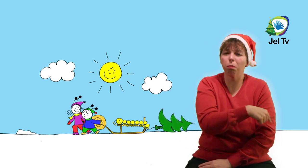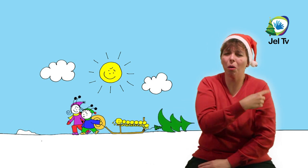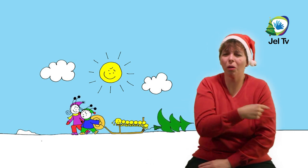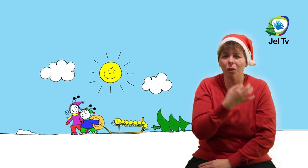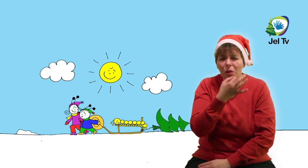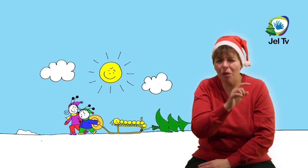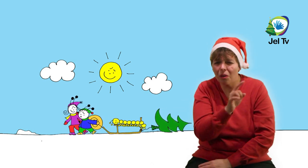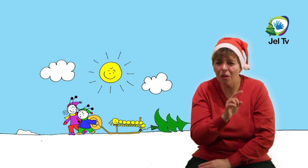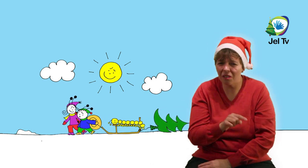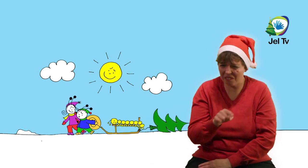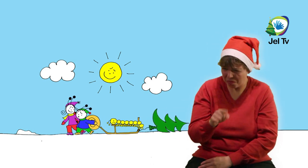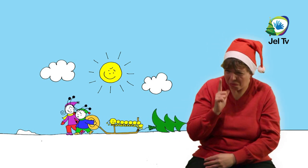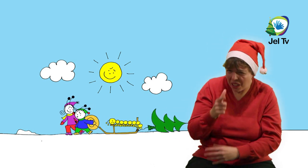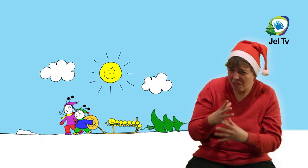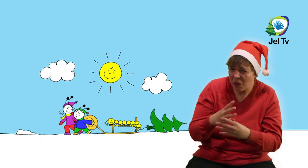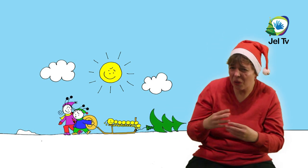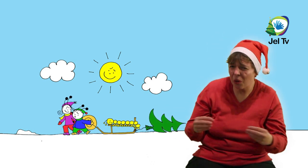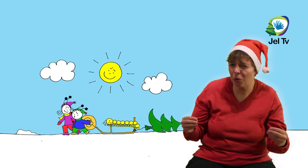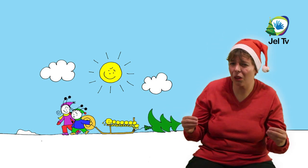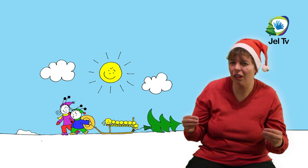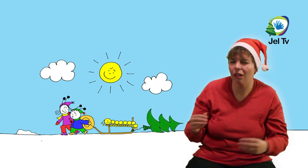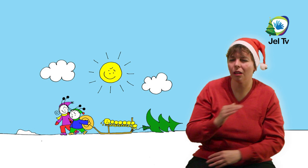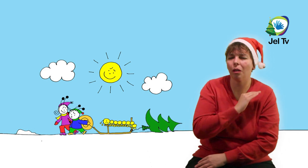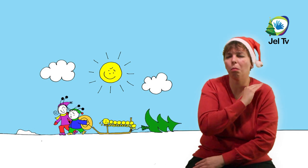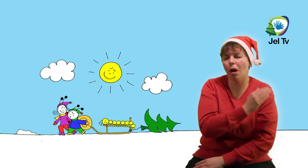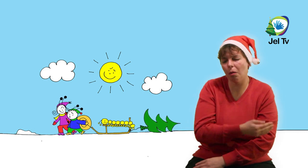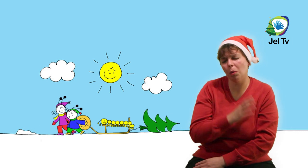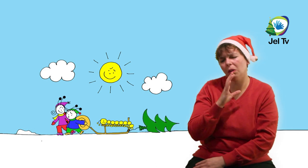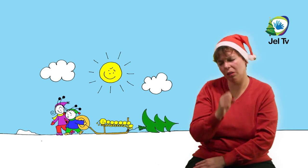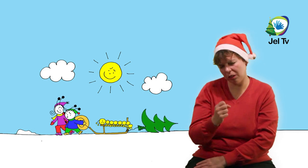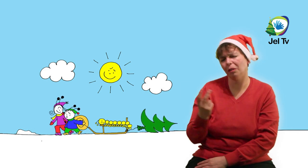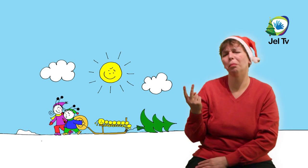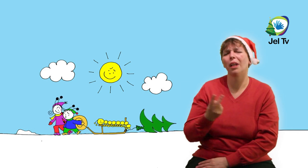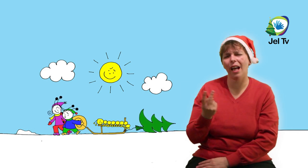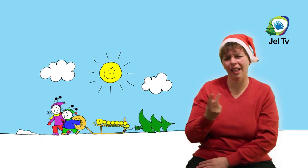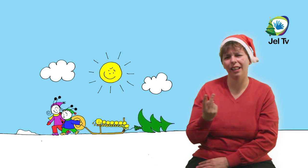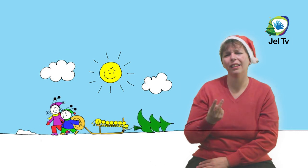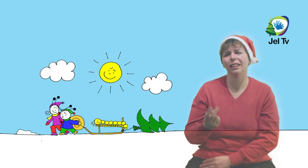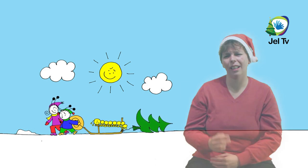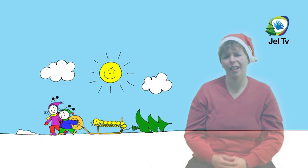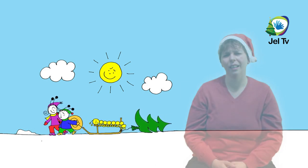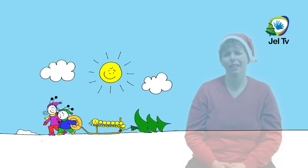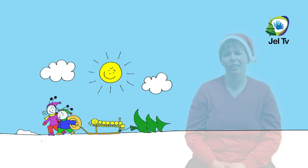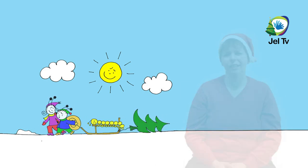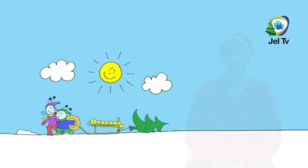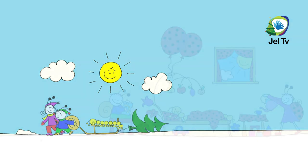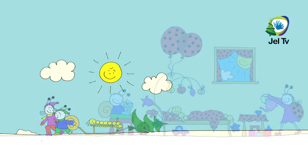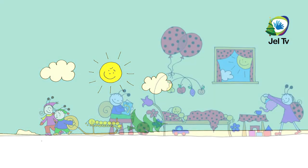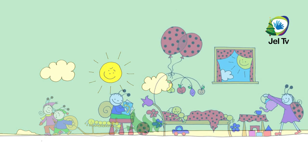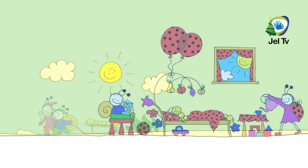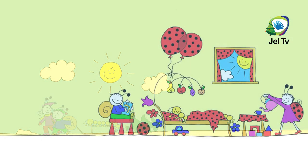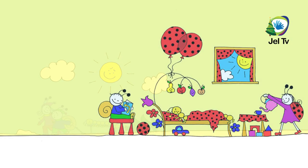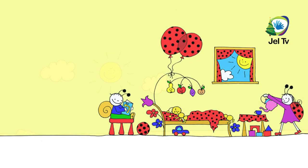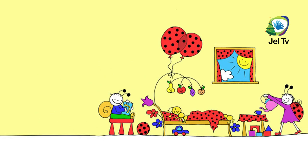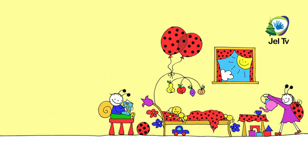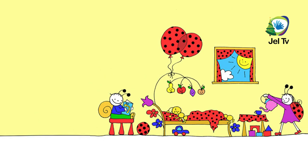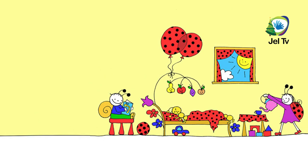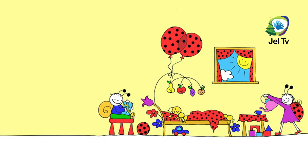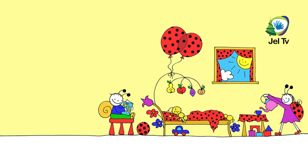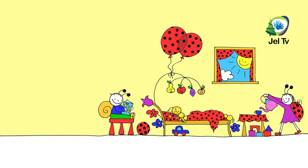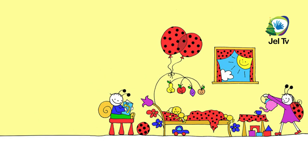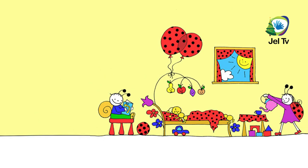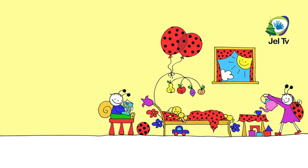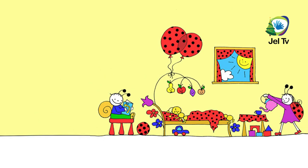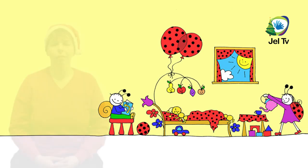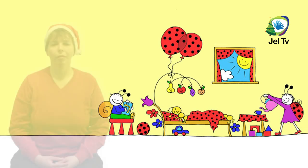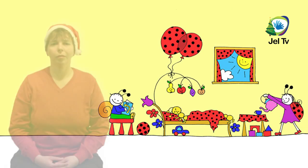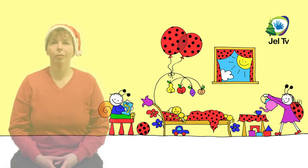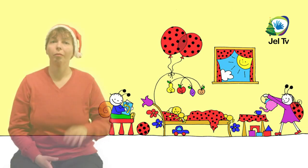Meg fog gyógyulni? - kérdezte aggódva Bogyó. - Hát persze! Nyugtatta meg Babóca.